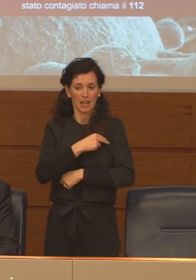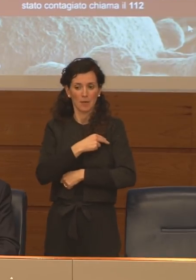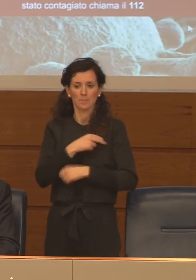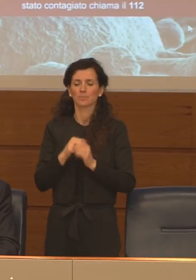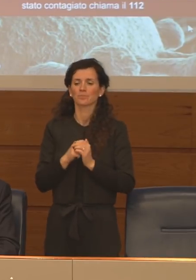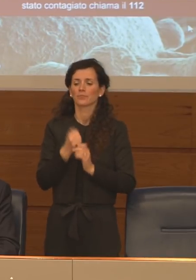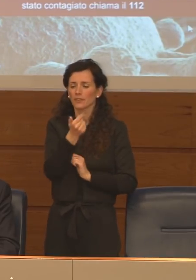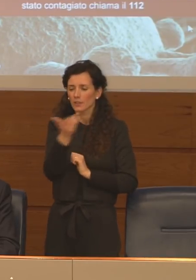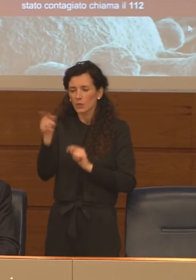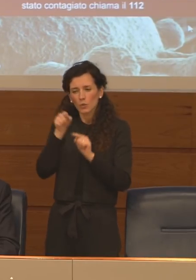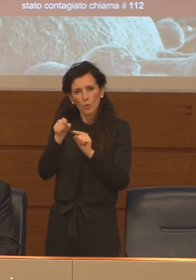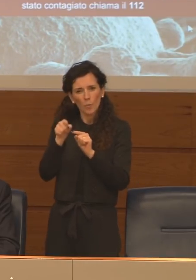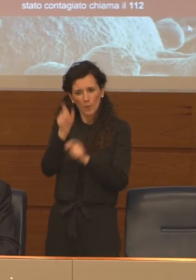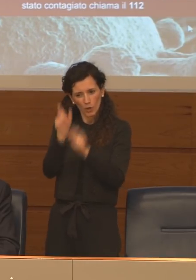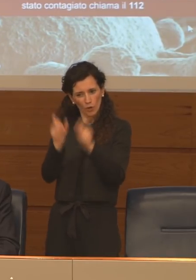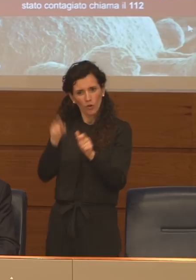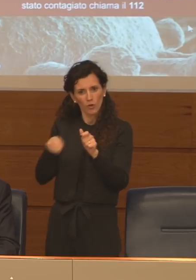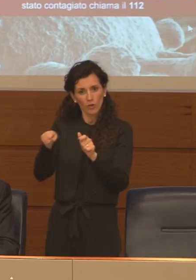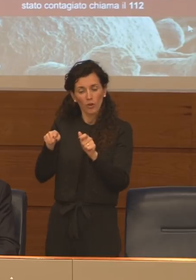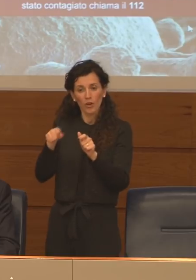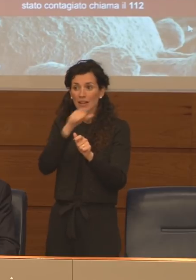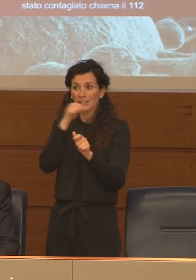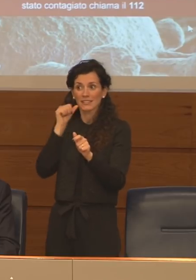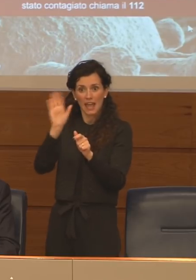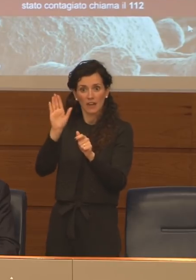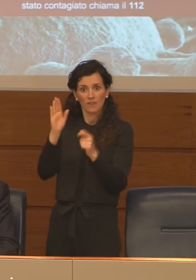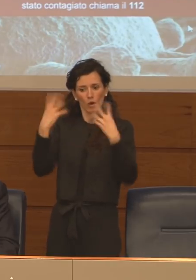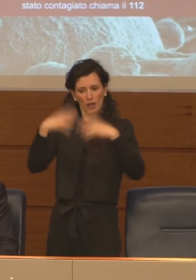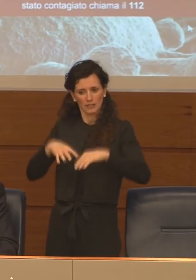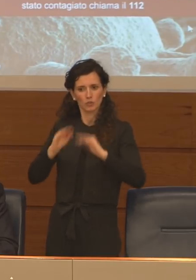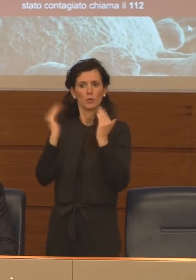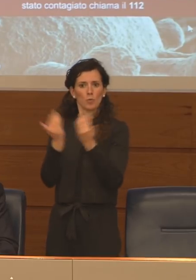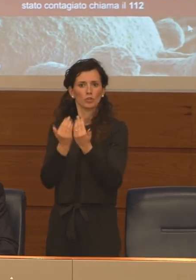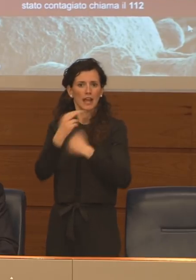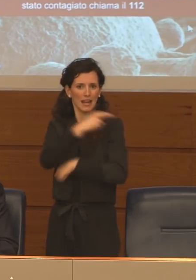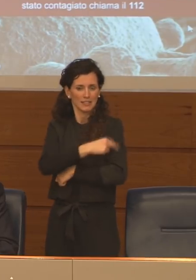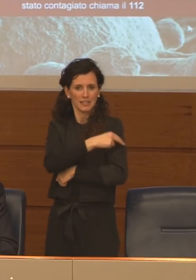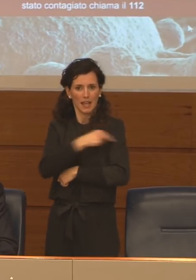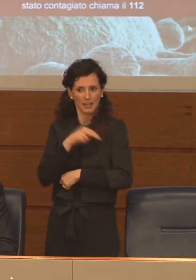all'Organizzazione Mondiale della Sanità che viene comunicato all'Organizzazione